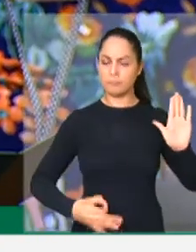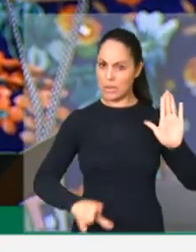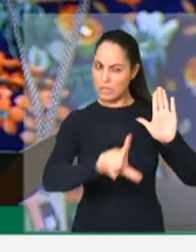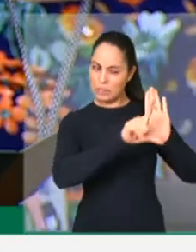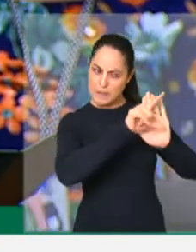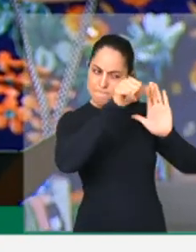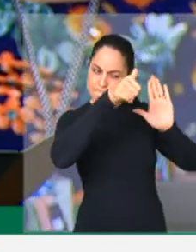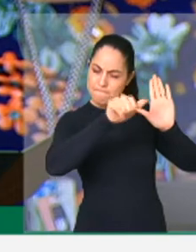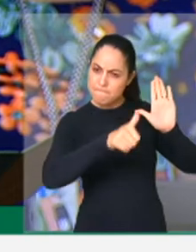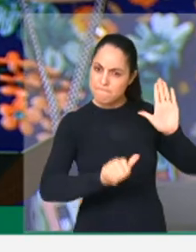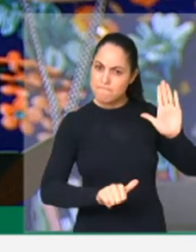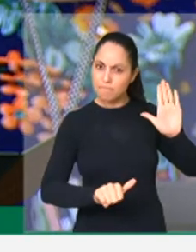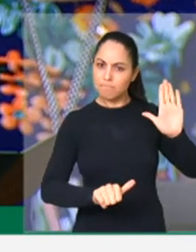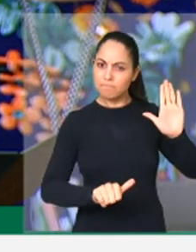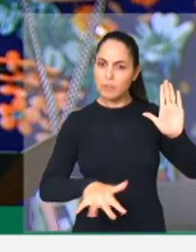EMPOSSADO O SR. DEPUTADO.